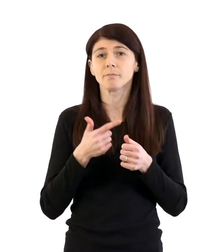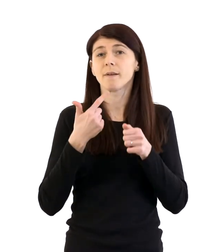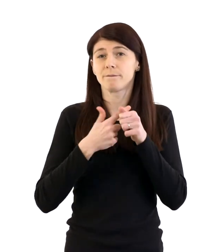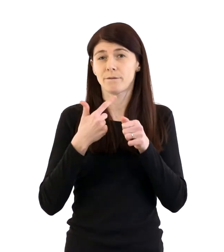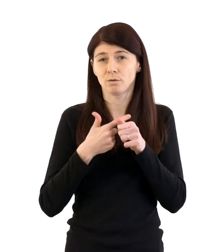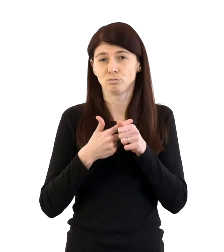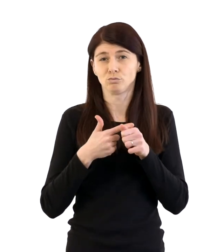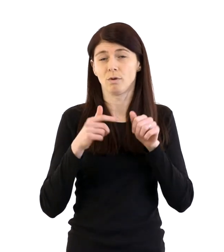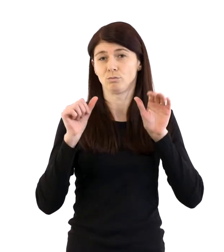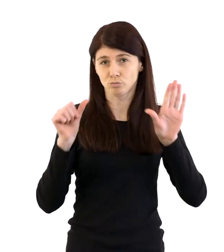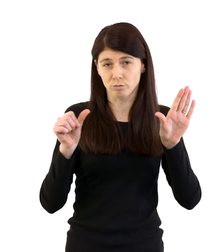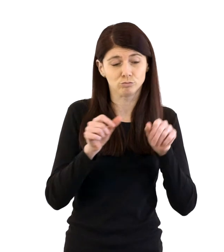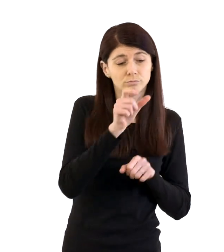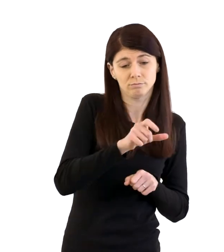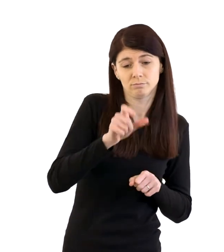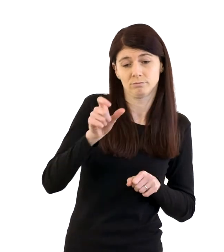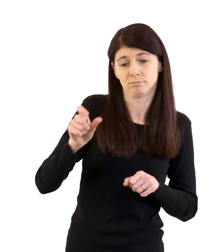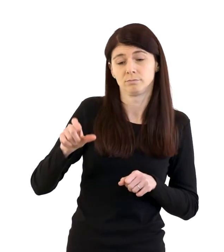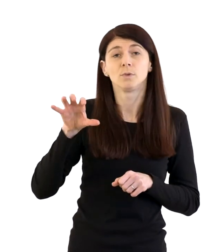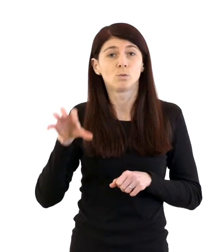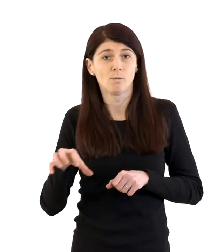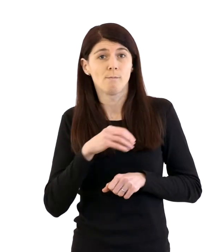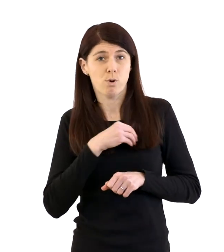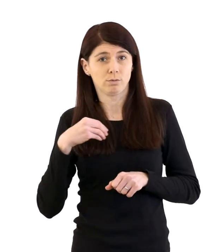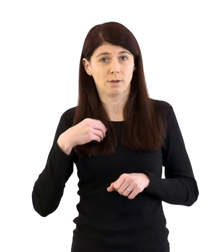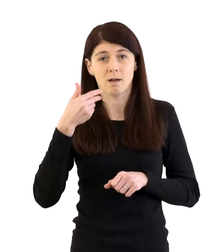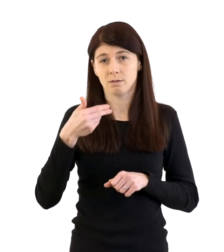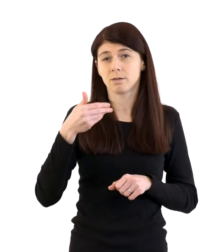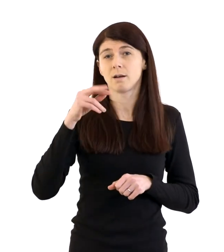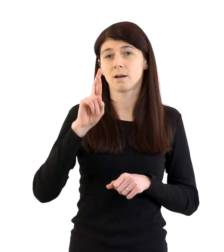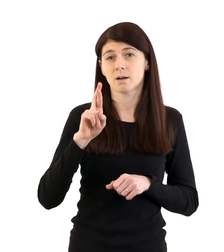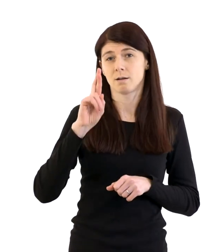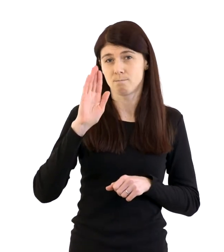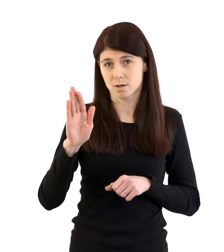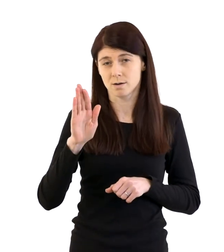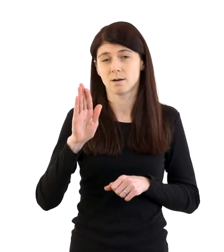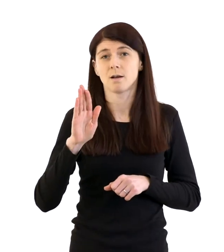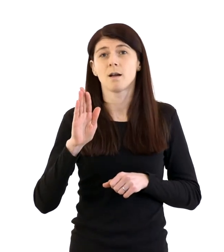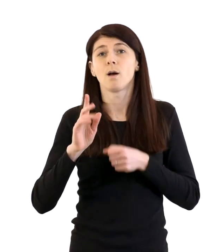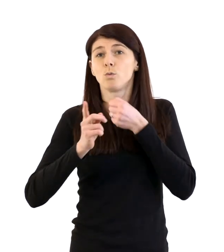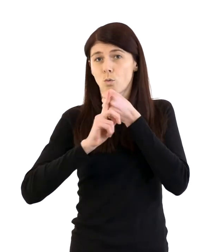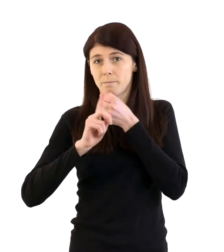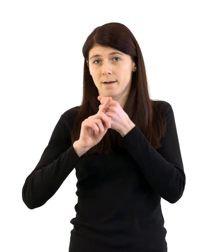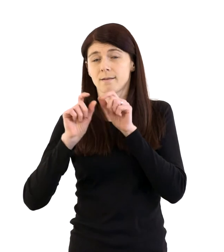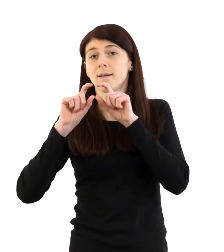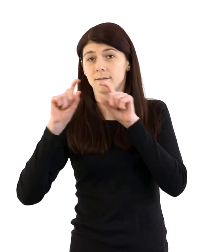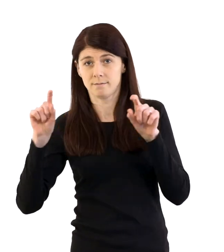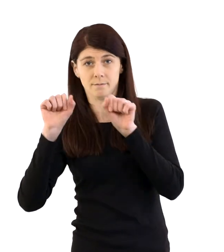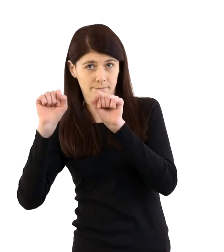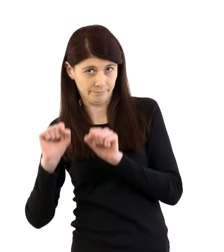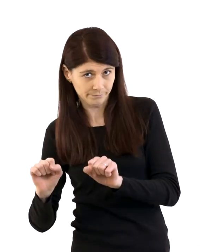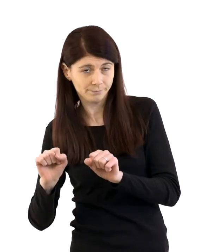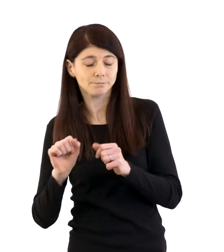tzw. NRB, czyli 26-znakowy Numer Rachunku Bankowego